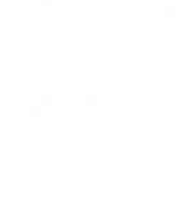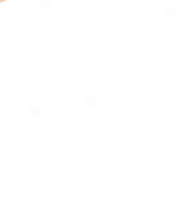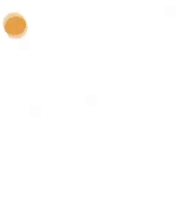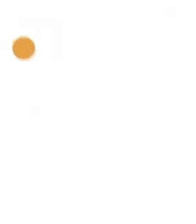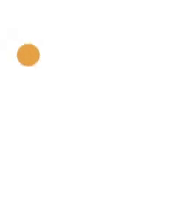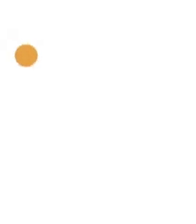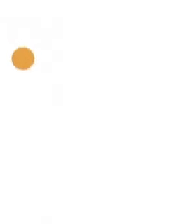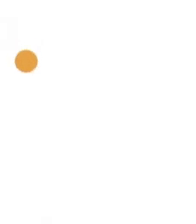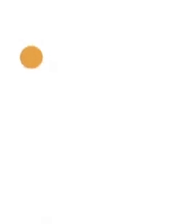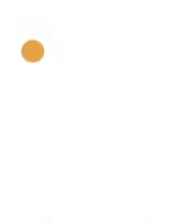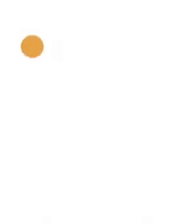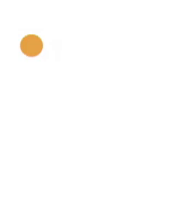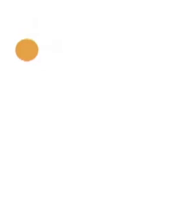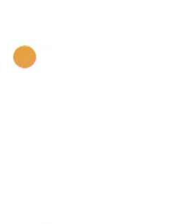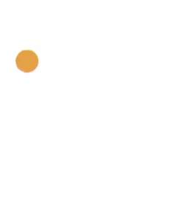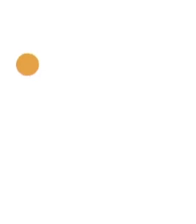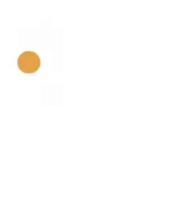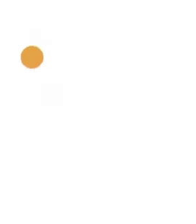[Música] [歌曲]